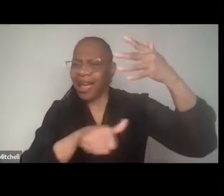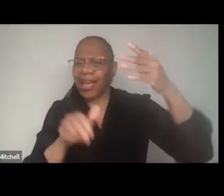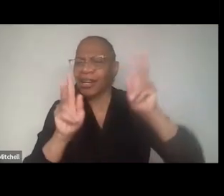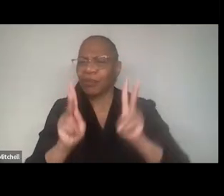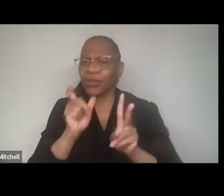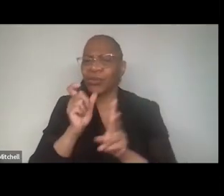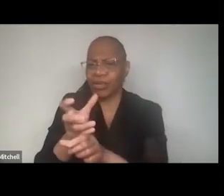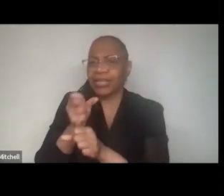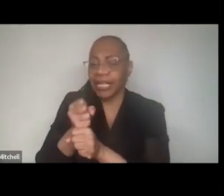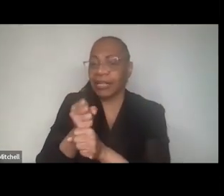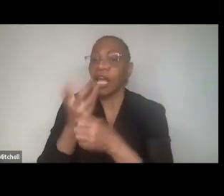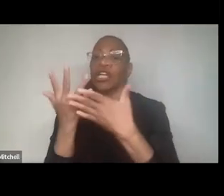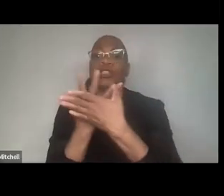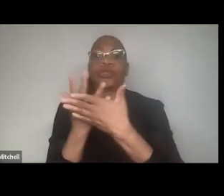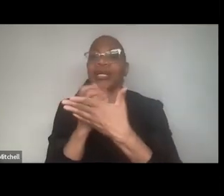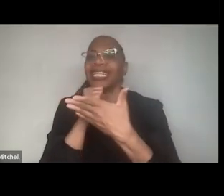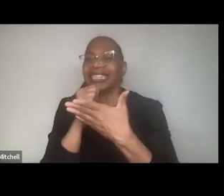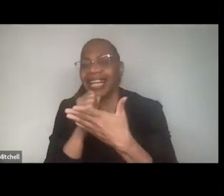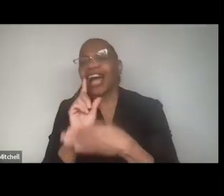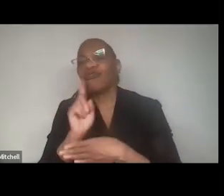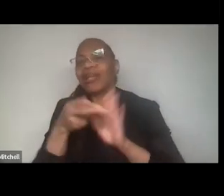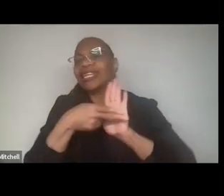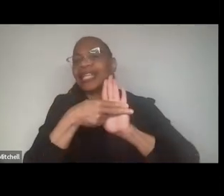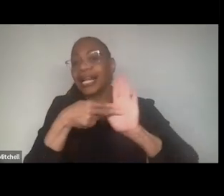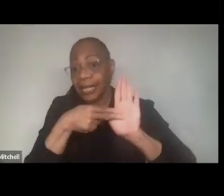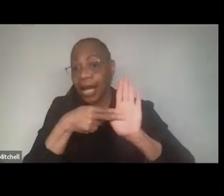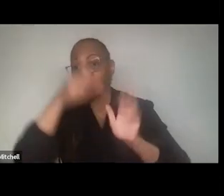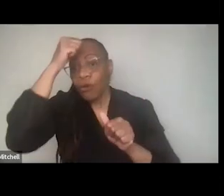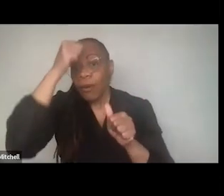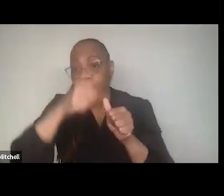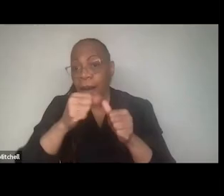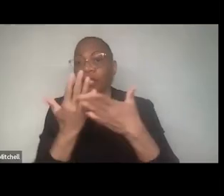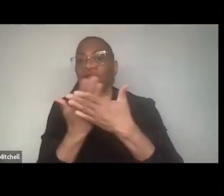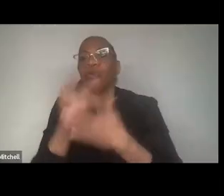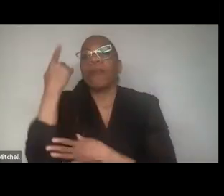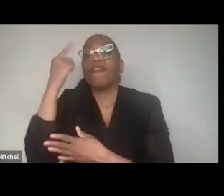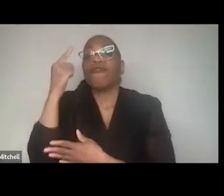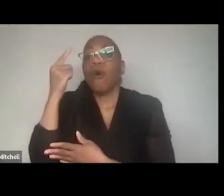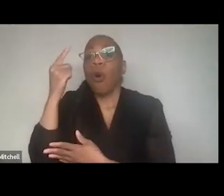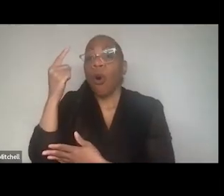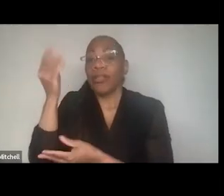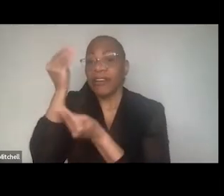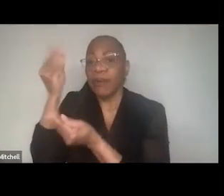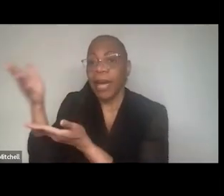Las evaluaciones no son necesariamente diagnósticas. Recuerden, las evaluaciones son para recopilar un historial de información